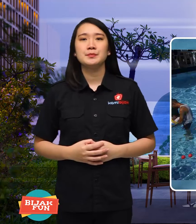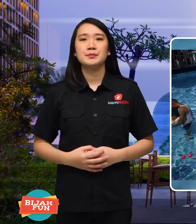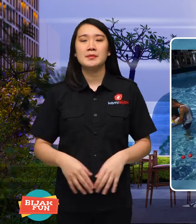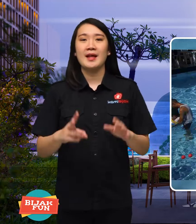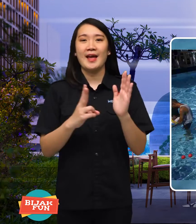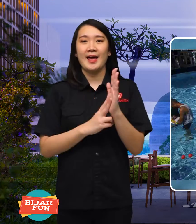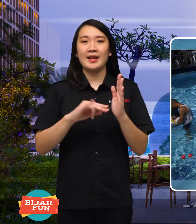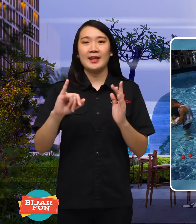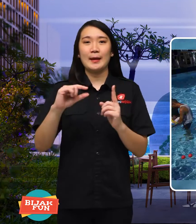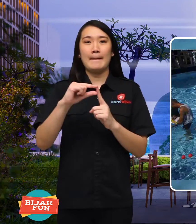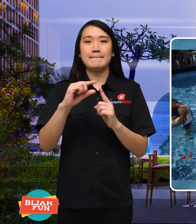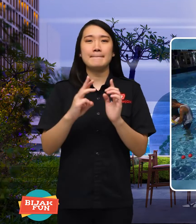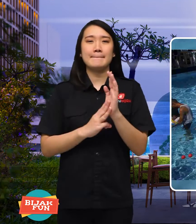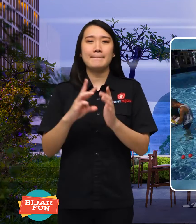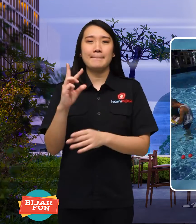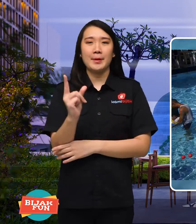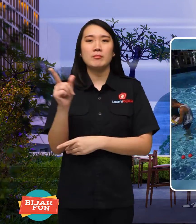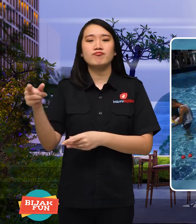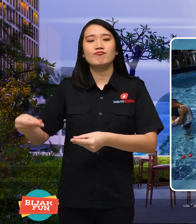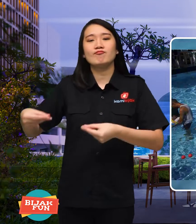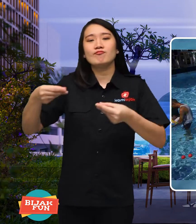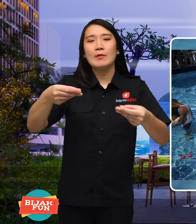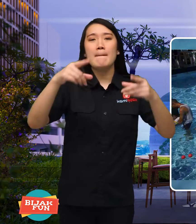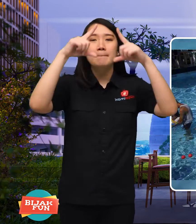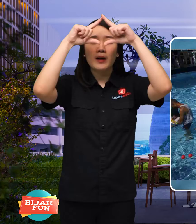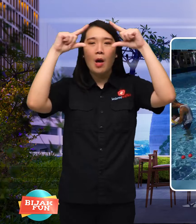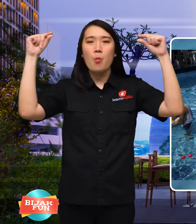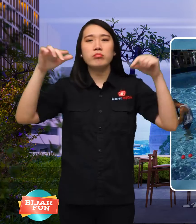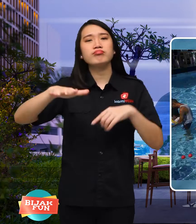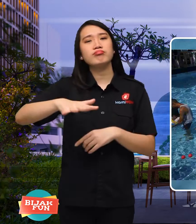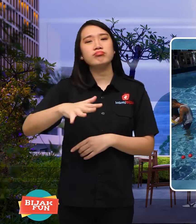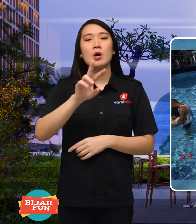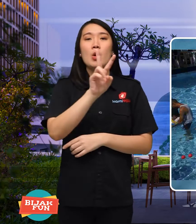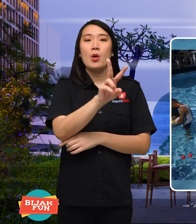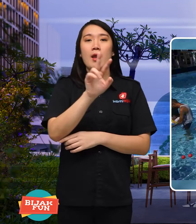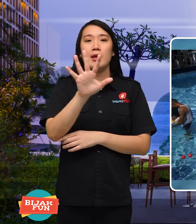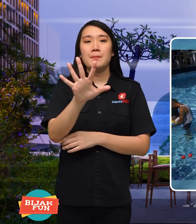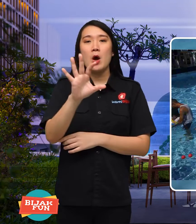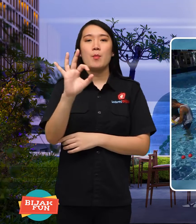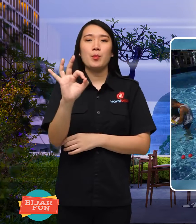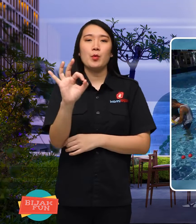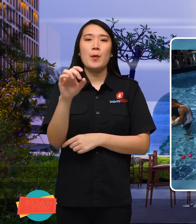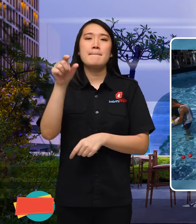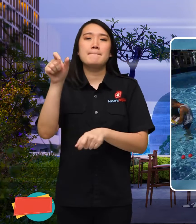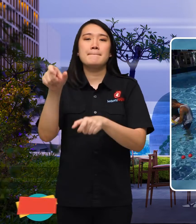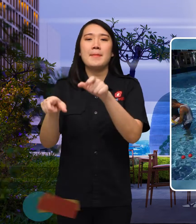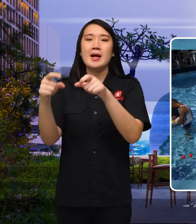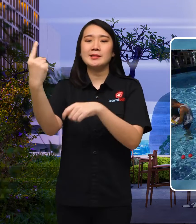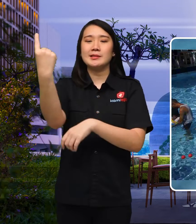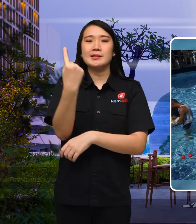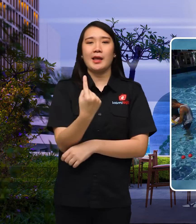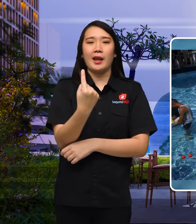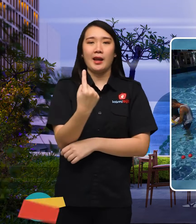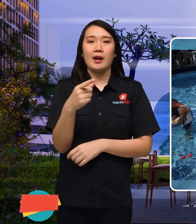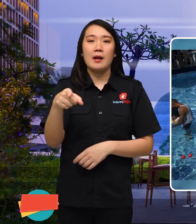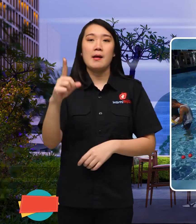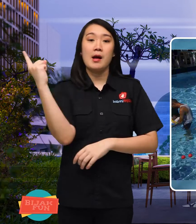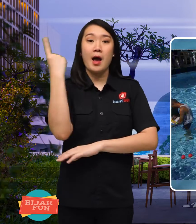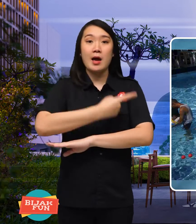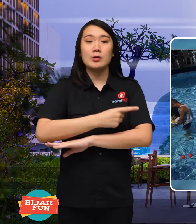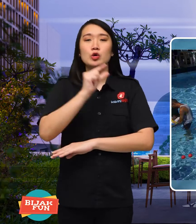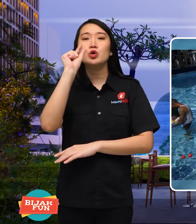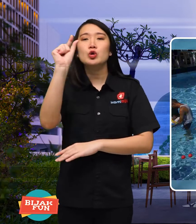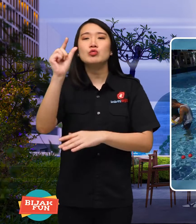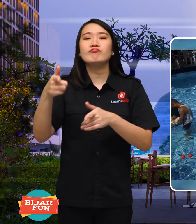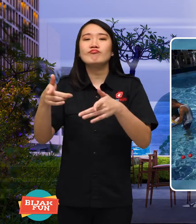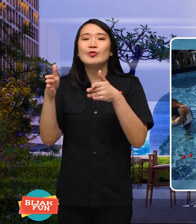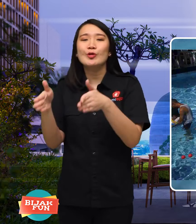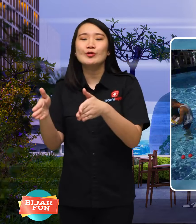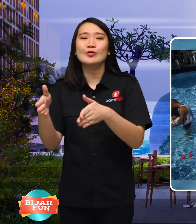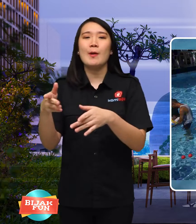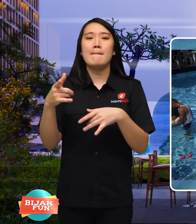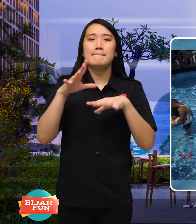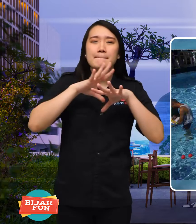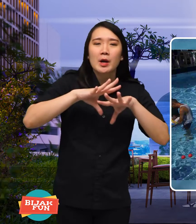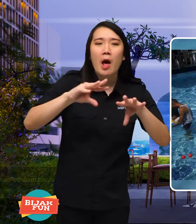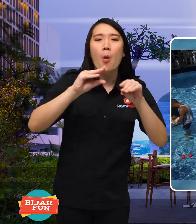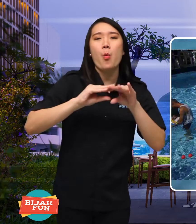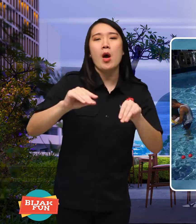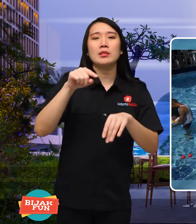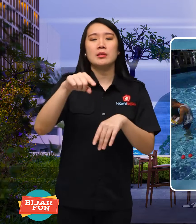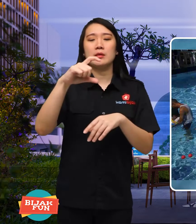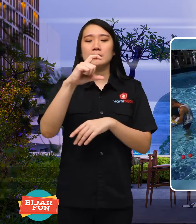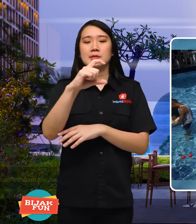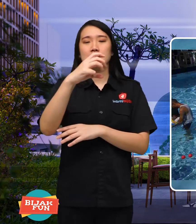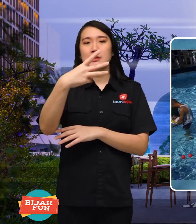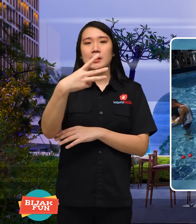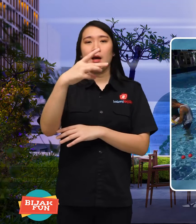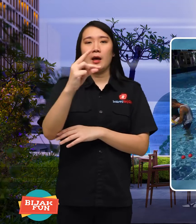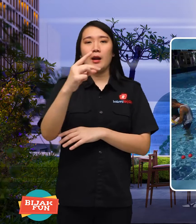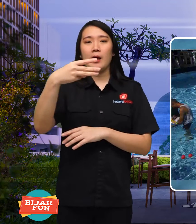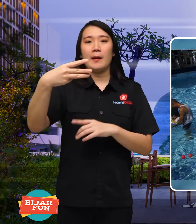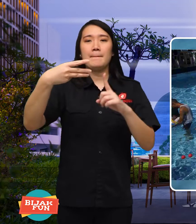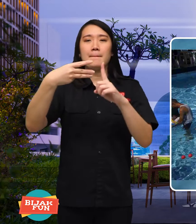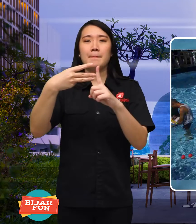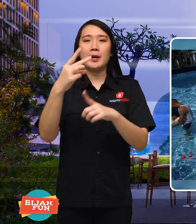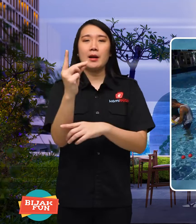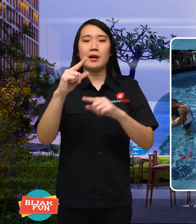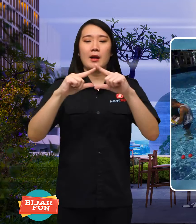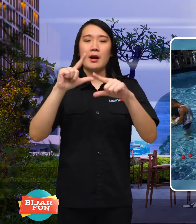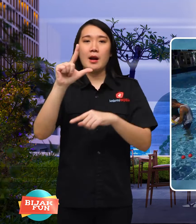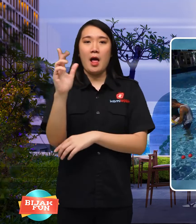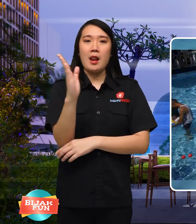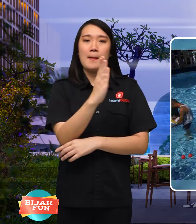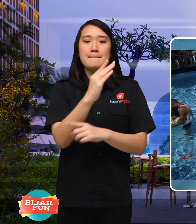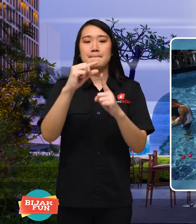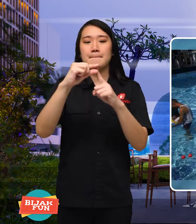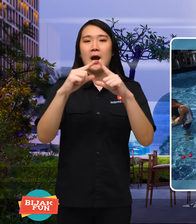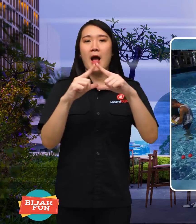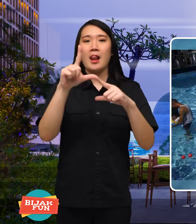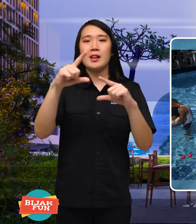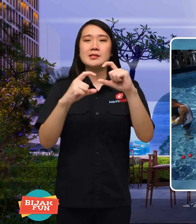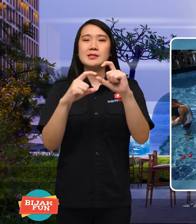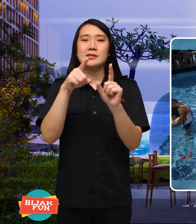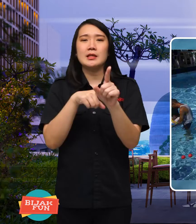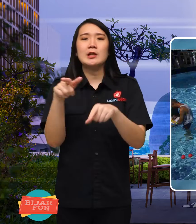NIPMR memberikan perawatan rata-rata 250 pasien per hari yang khusus merawat pasien cerebral palsy